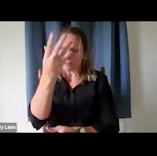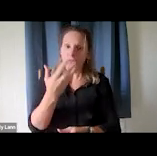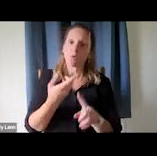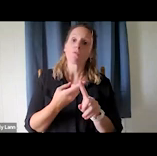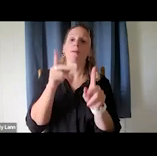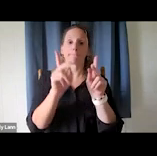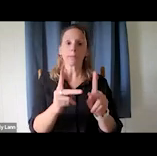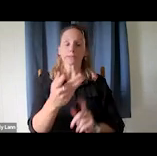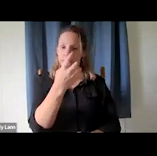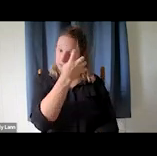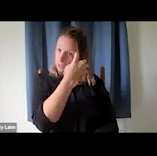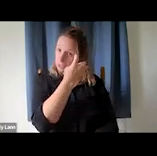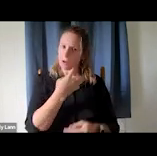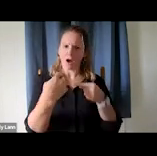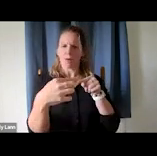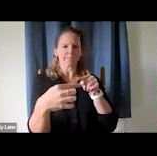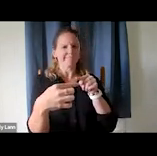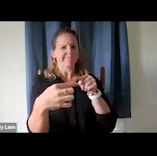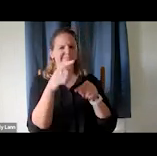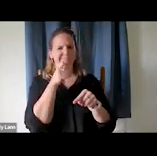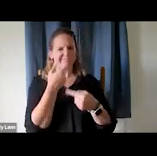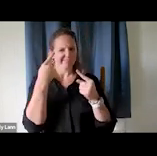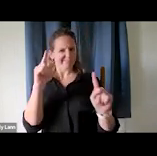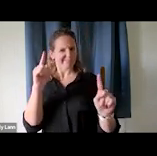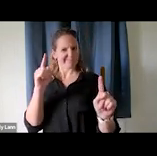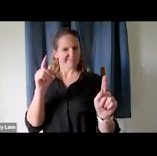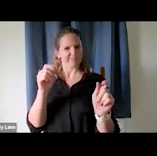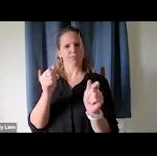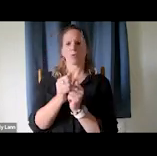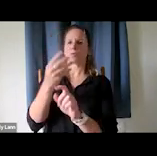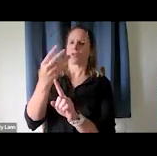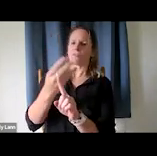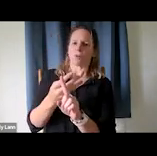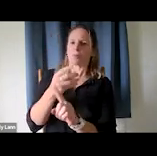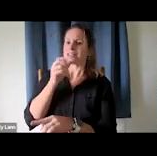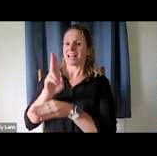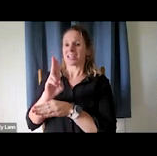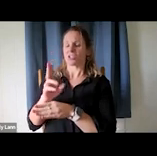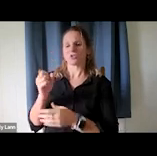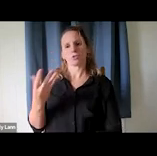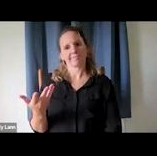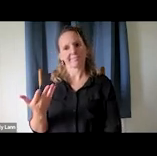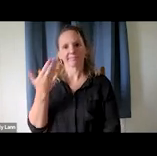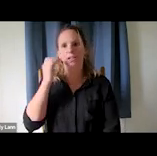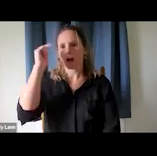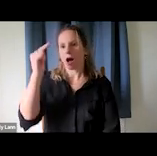que mi argumento no era convincente con cuatro meses de no utilización. Ya saben, todo esto a veces puede